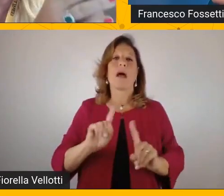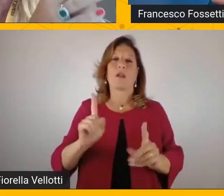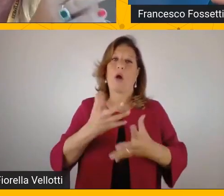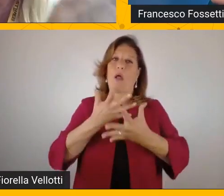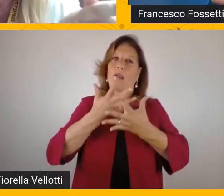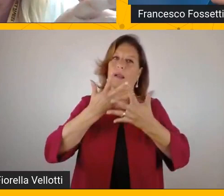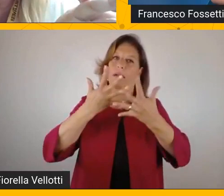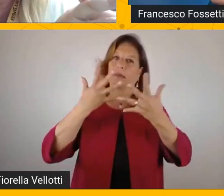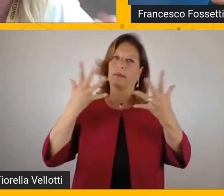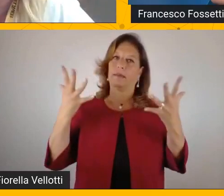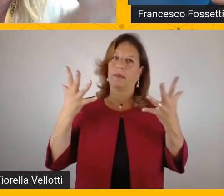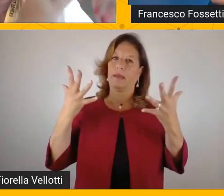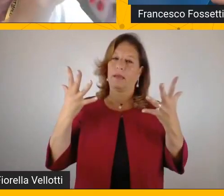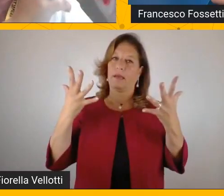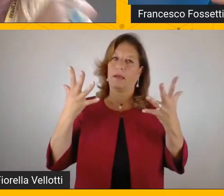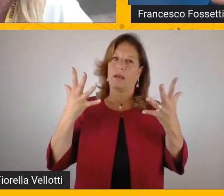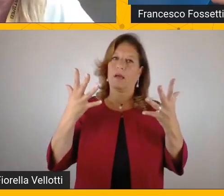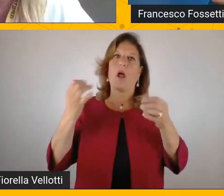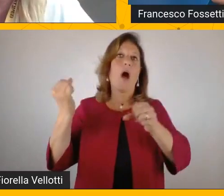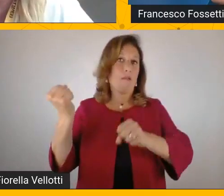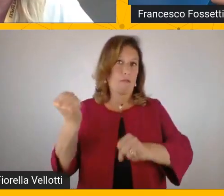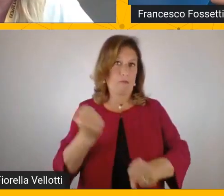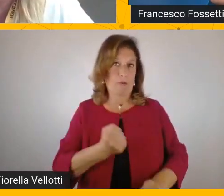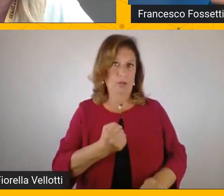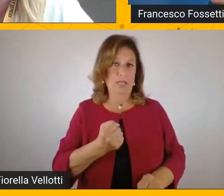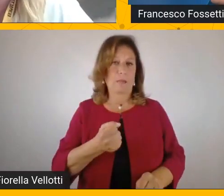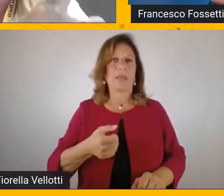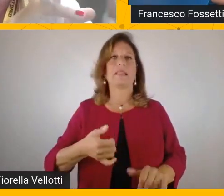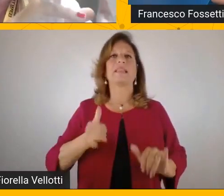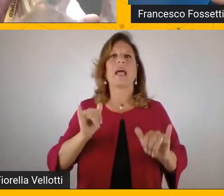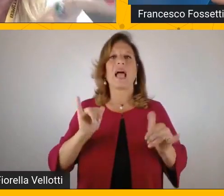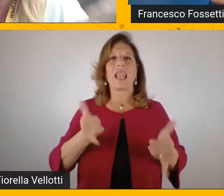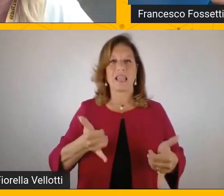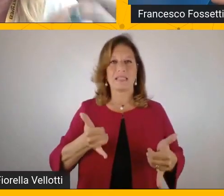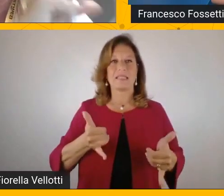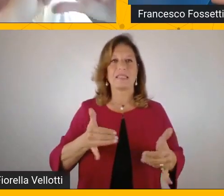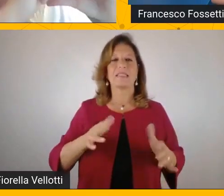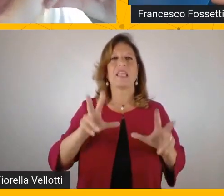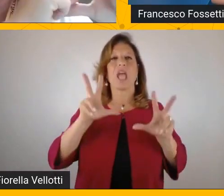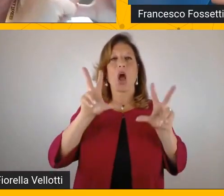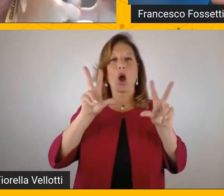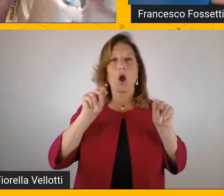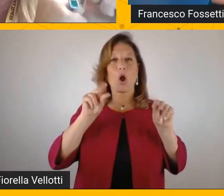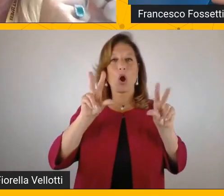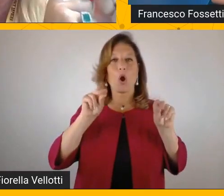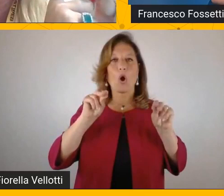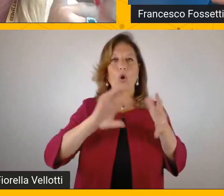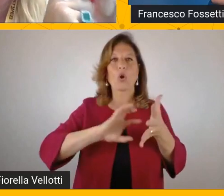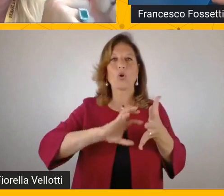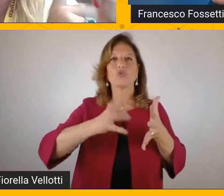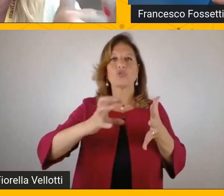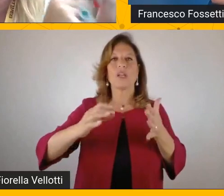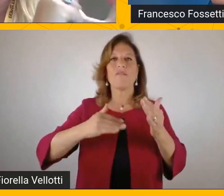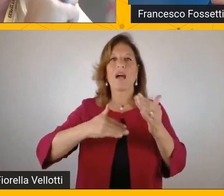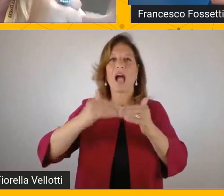necessariamente esaustiva quindi è sicuramente fondamentale dare un occhio a